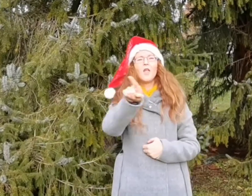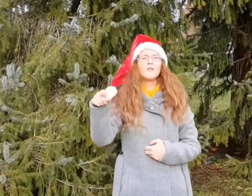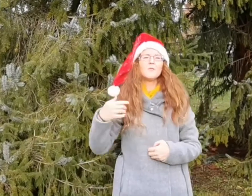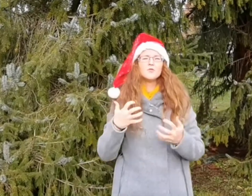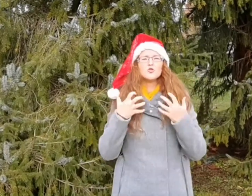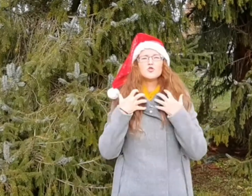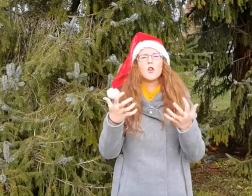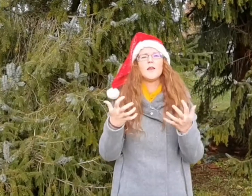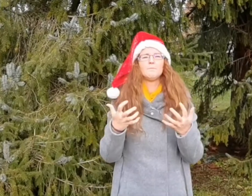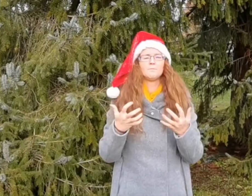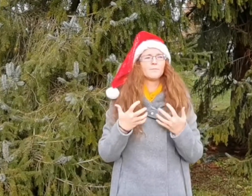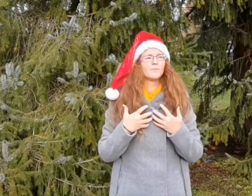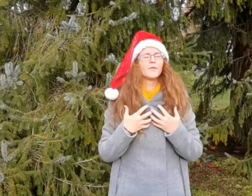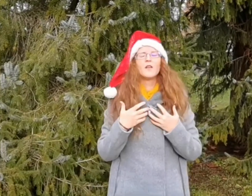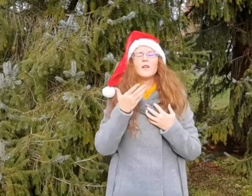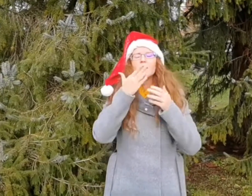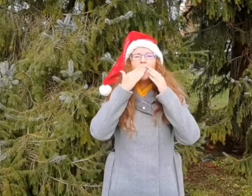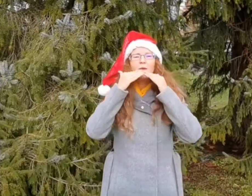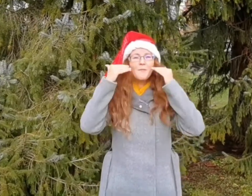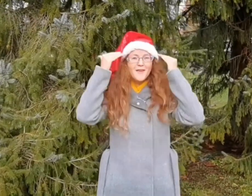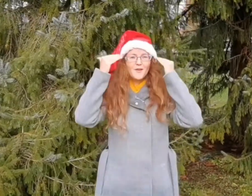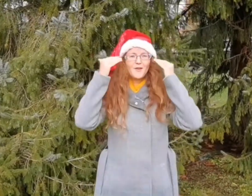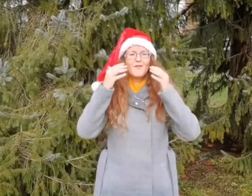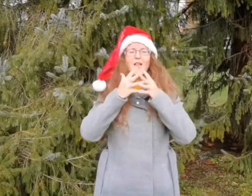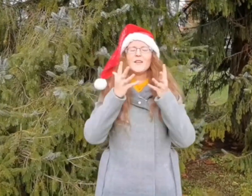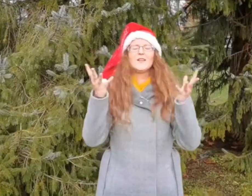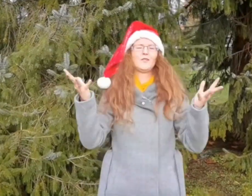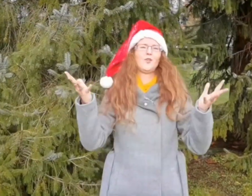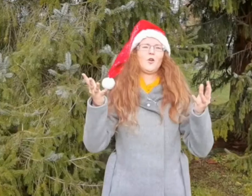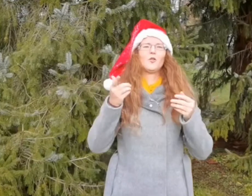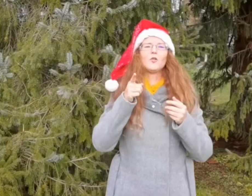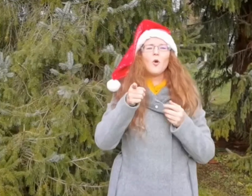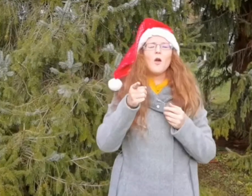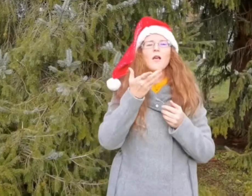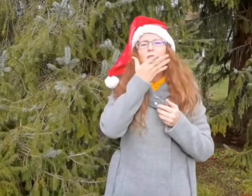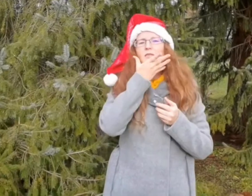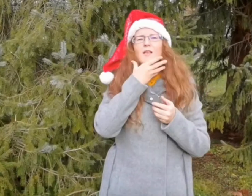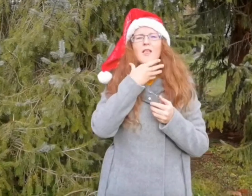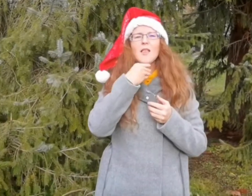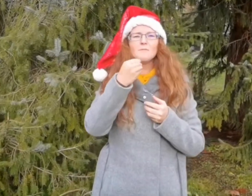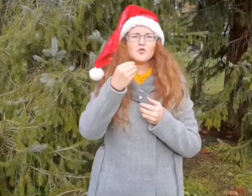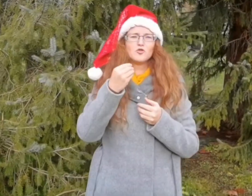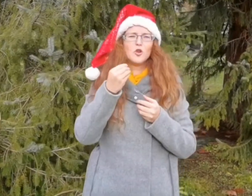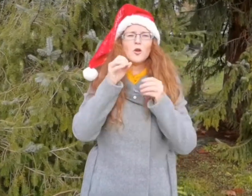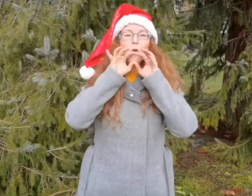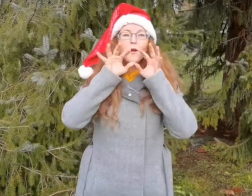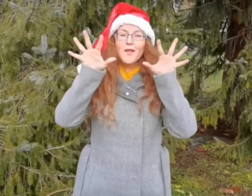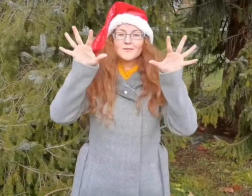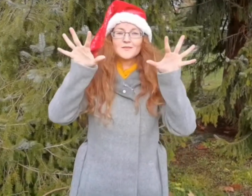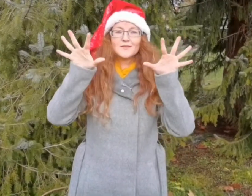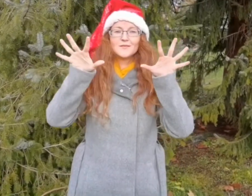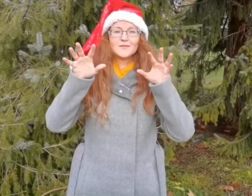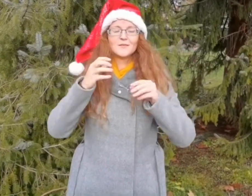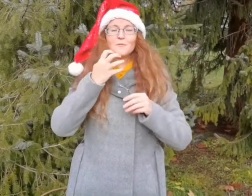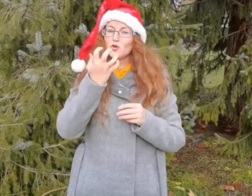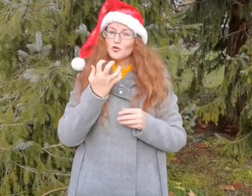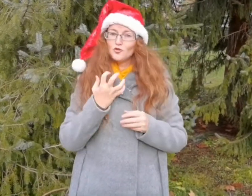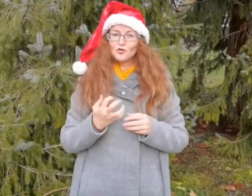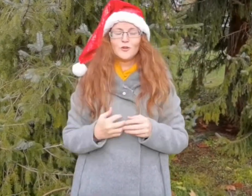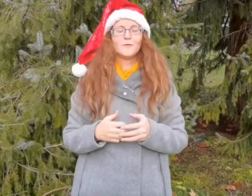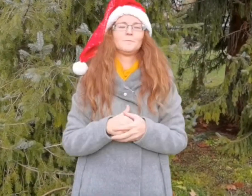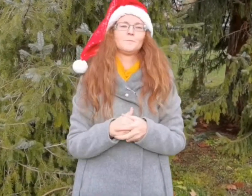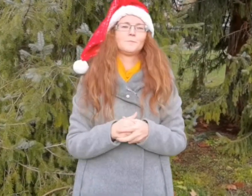Želim vam veliko nasmehov, to je najlepši božični okras.